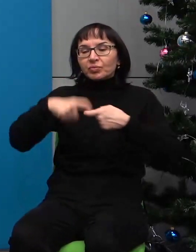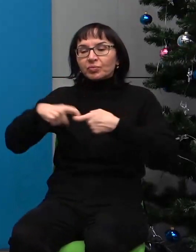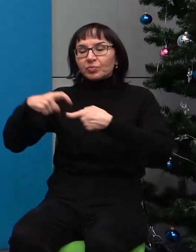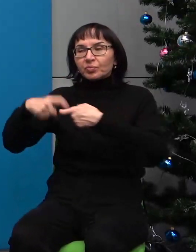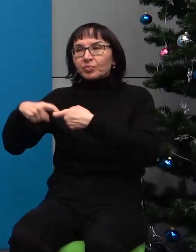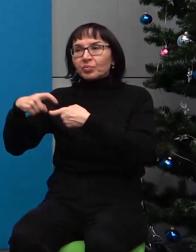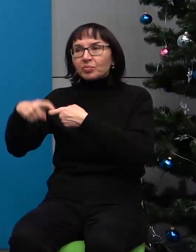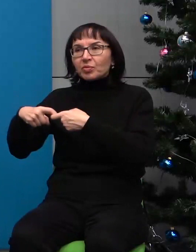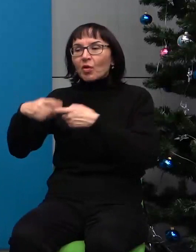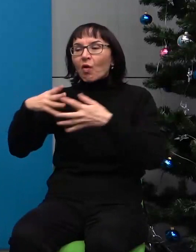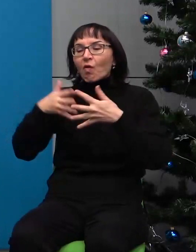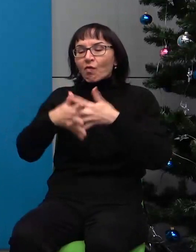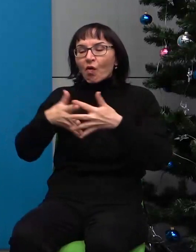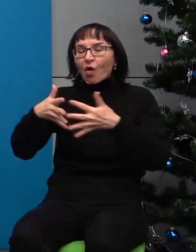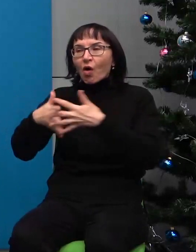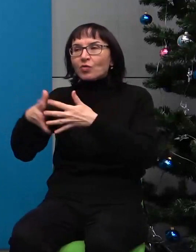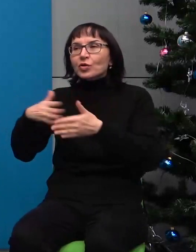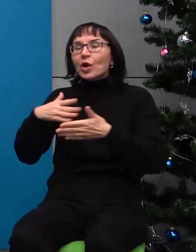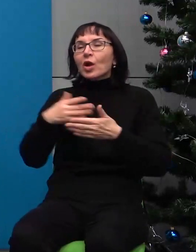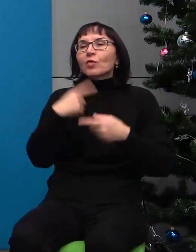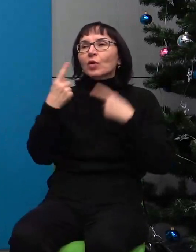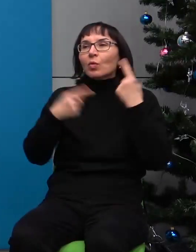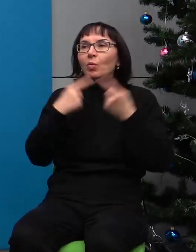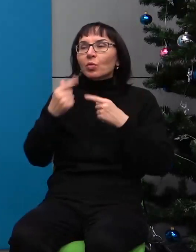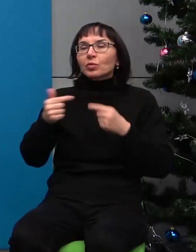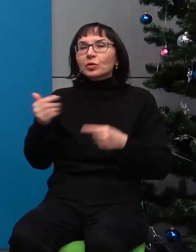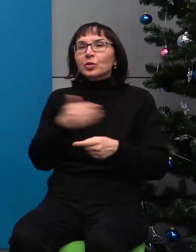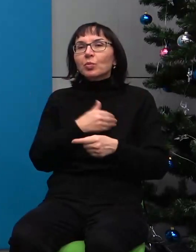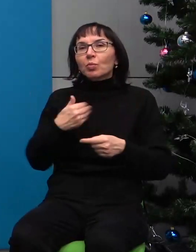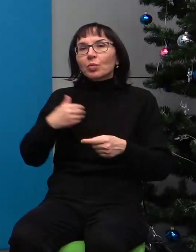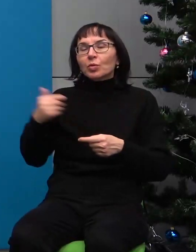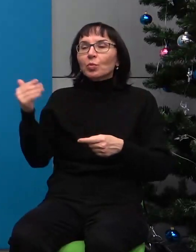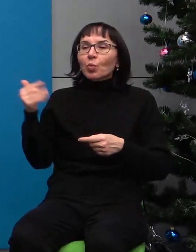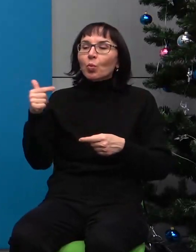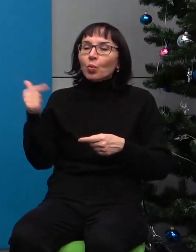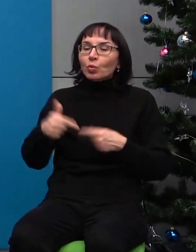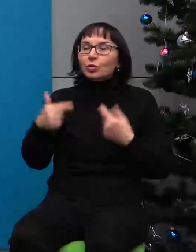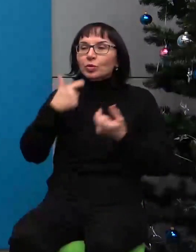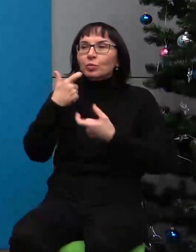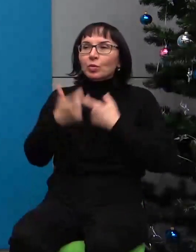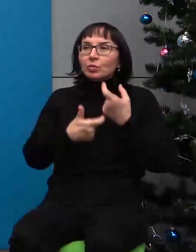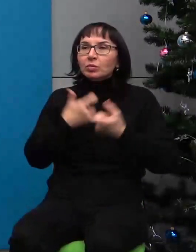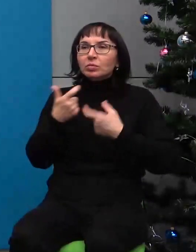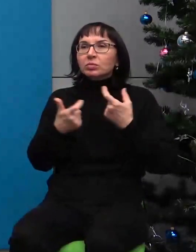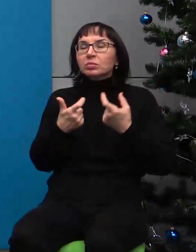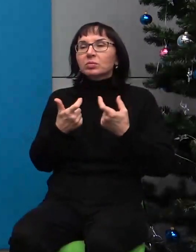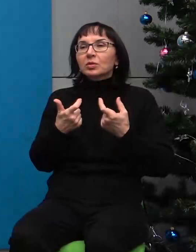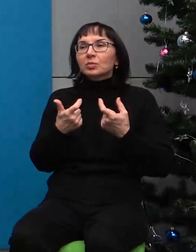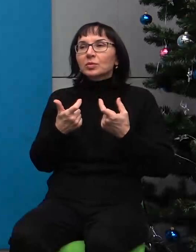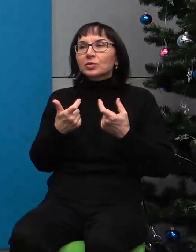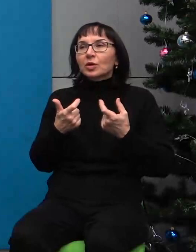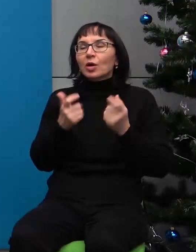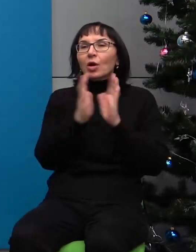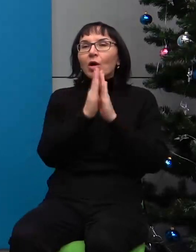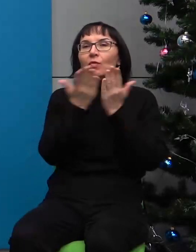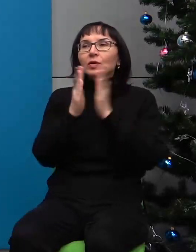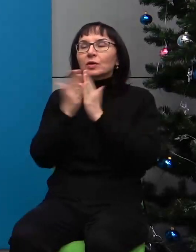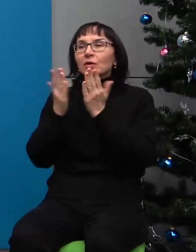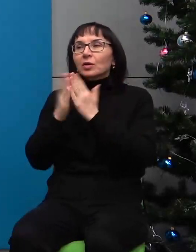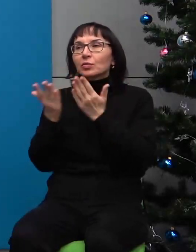bo w ogóle w teorii literatury jest tak, że opowieść, jakby tekst jest dwufazowy i wielowarstwowy. Wielowarstwowy, ponieważ